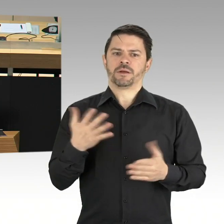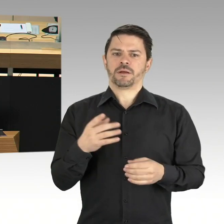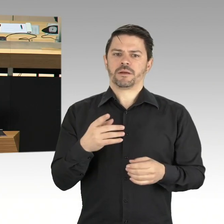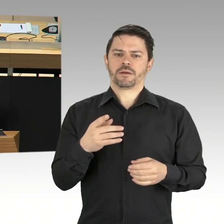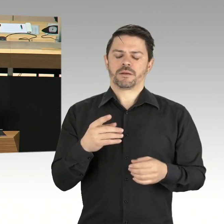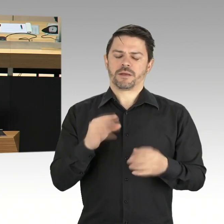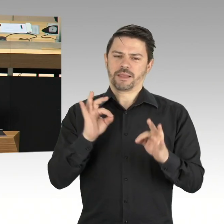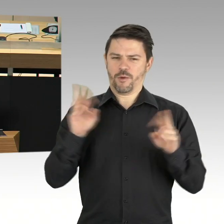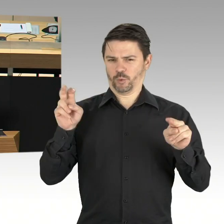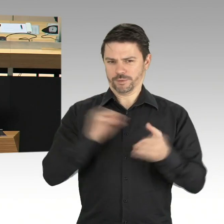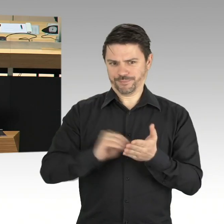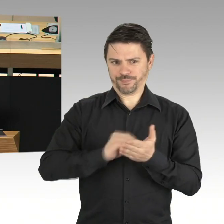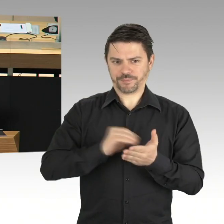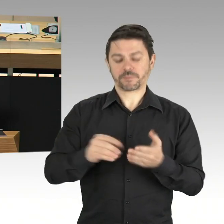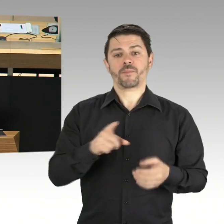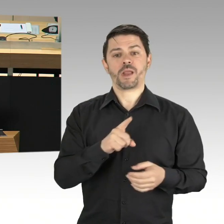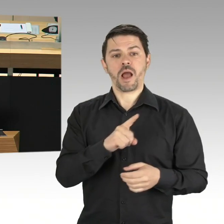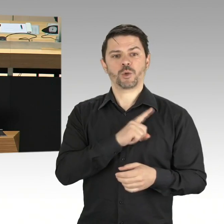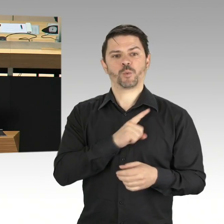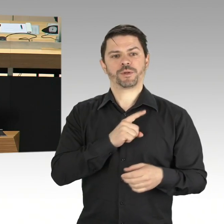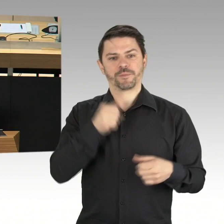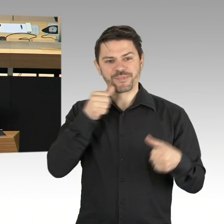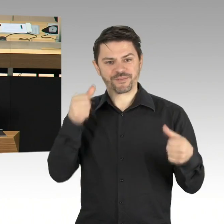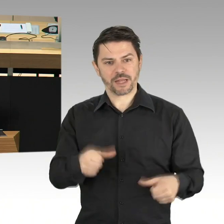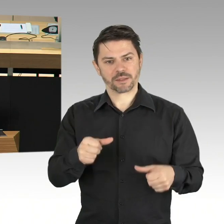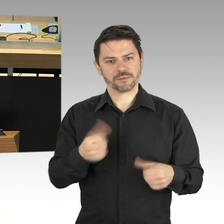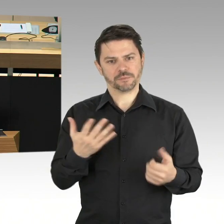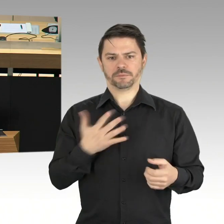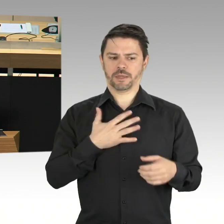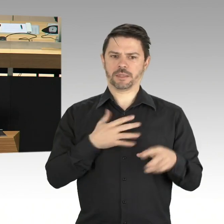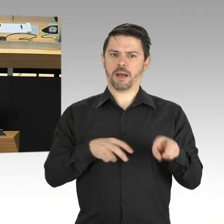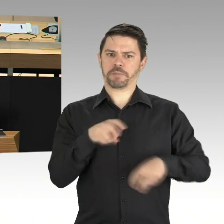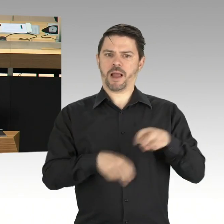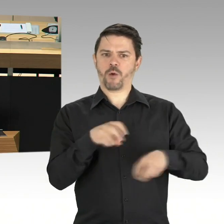sondern der individuellen Profitmaximierung, der Profitmaximierung für Aktionäre und Couponschneider.